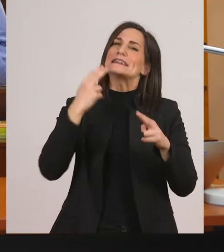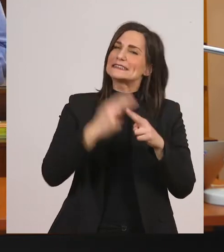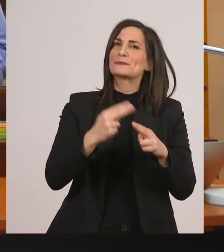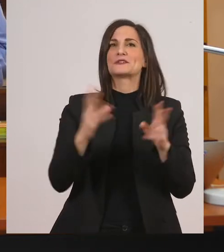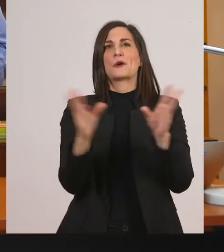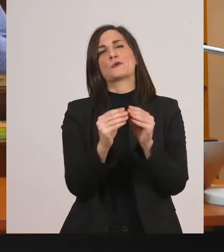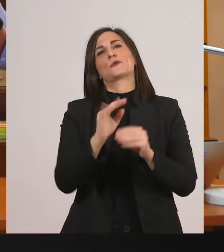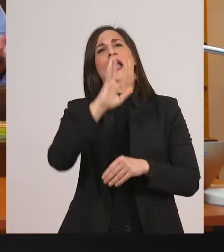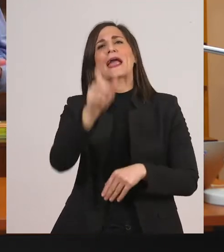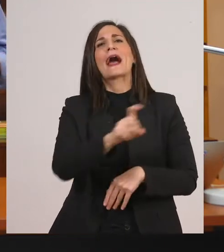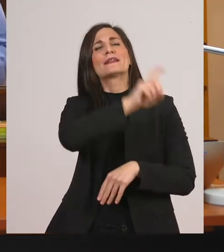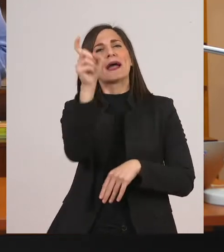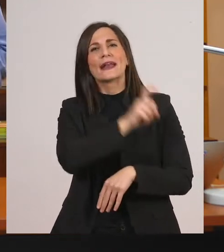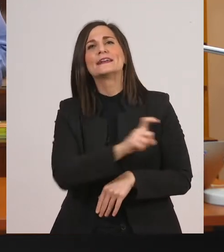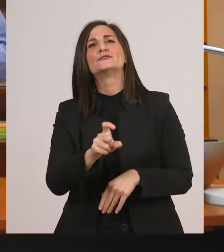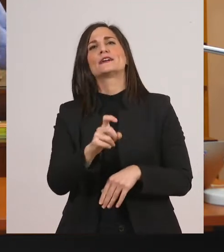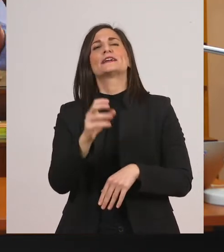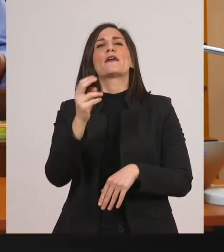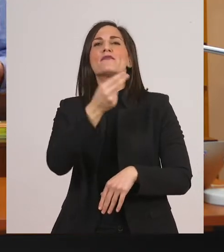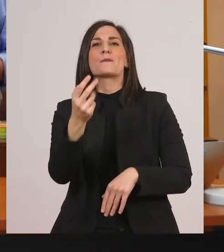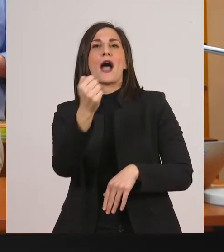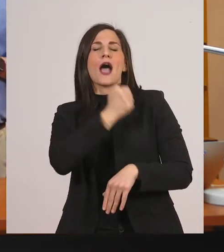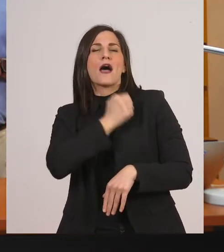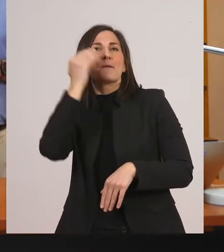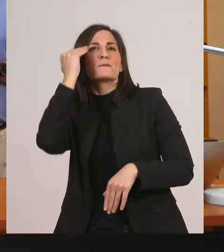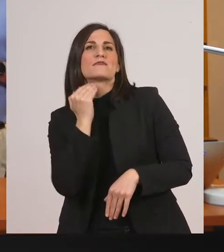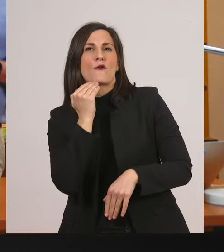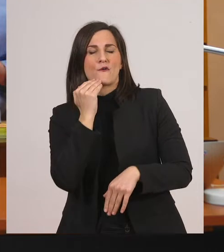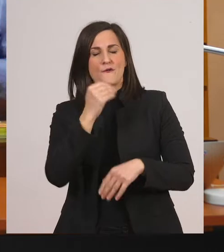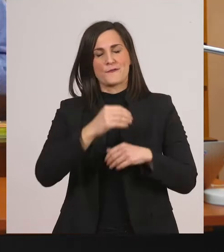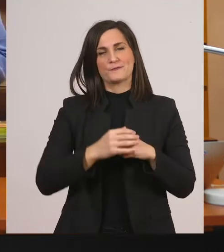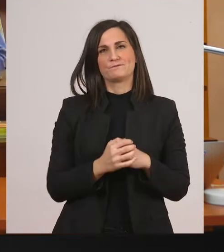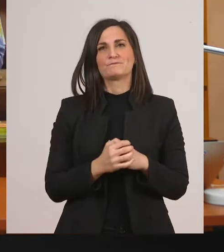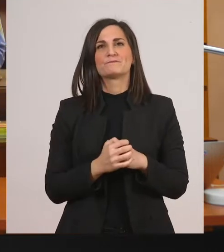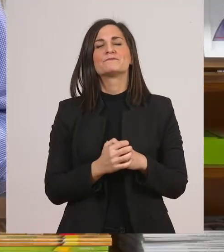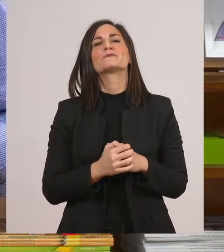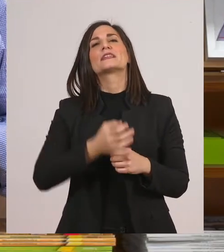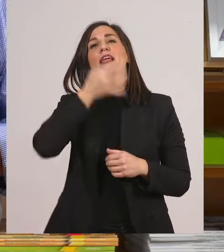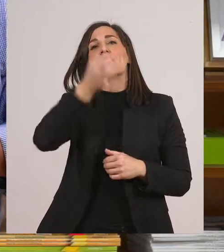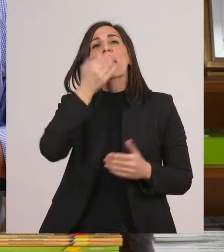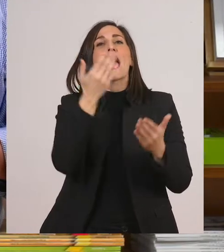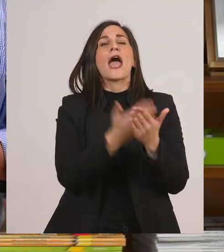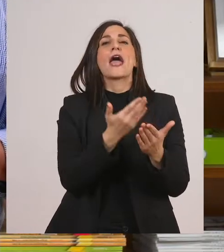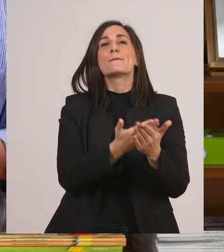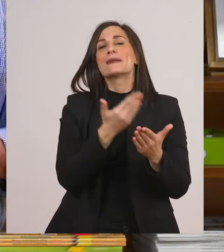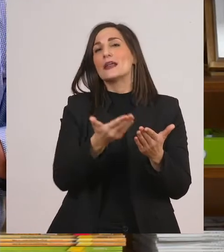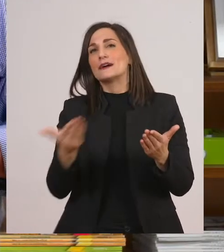και στην προσωπική μας ζωή και στο σχολείο και στην ενήλικη ζωή αργότερα. Η επιχειρηματολογία μαζί με την περιγραφή και την...